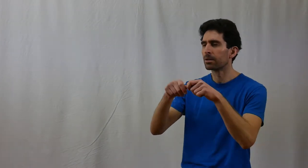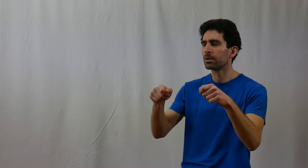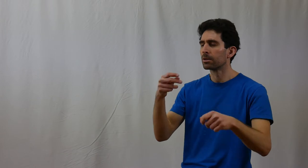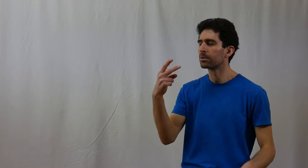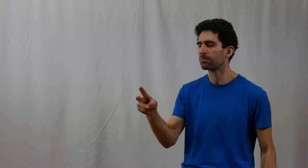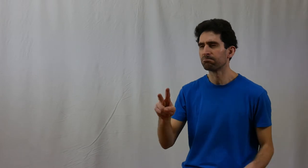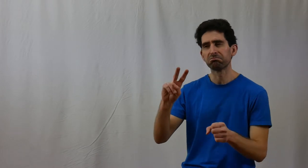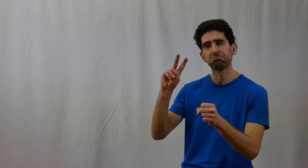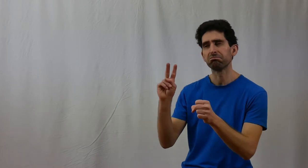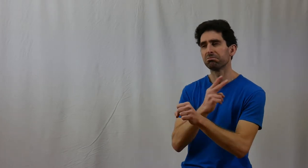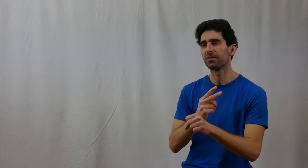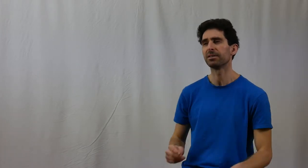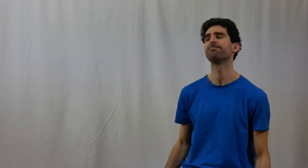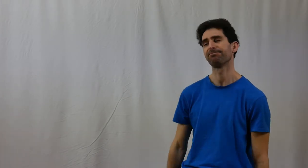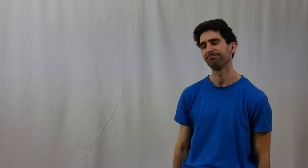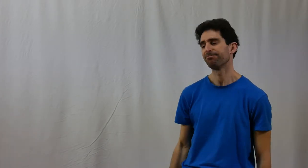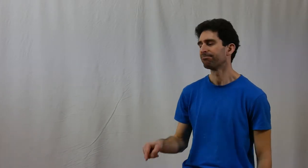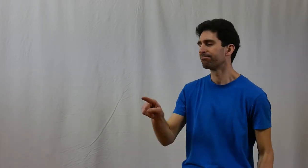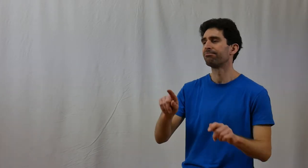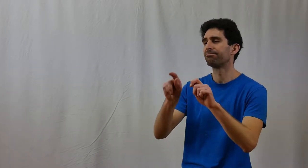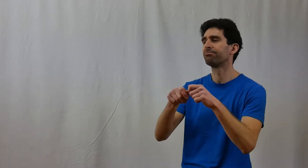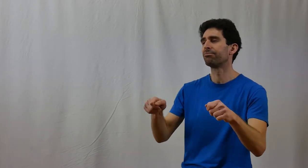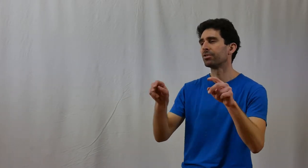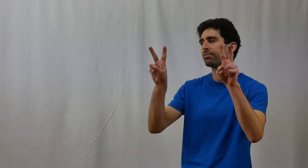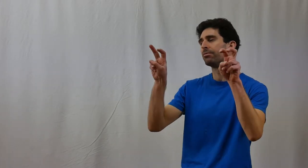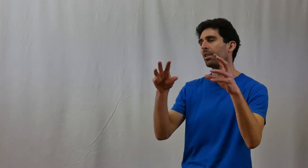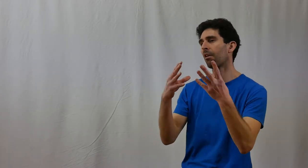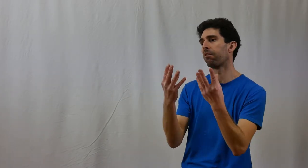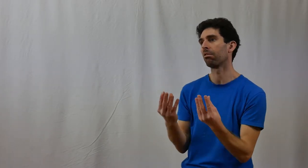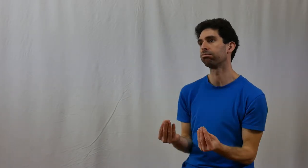le noeud de tes lacets est mauvais. C'est un noeud "faible".